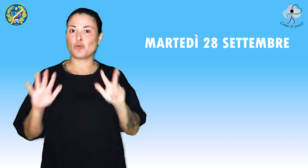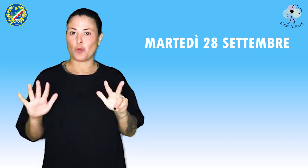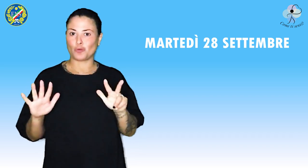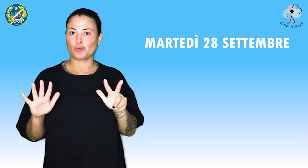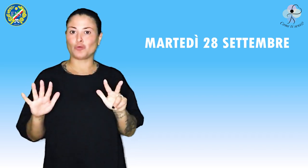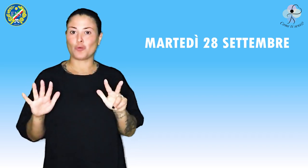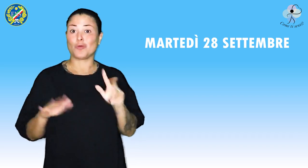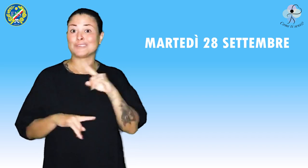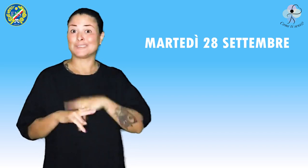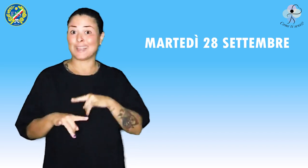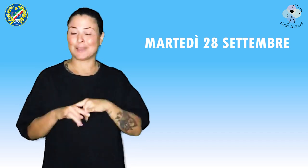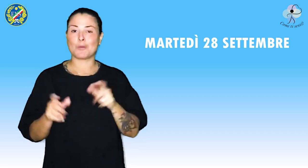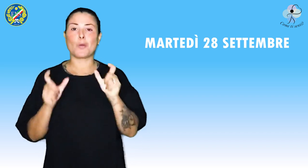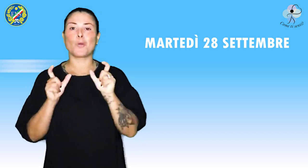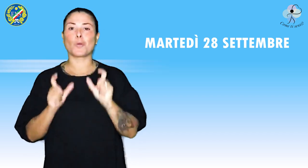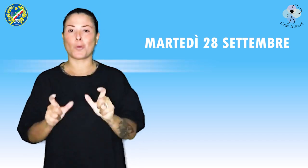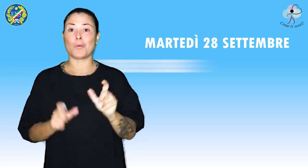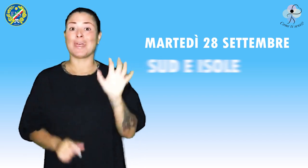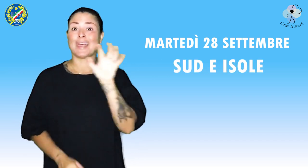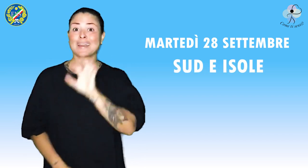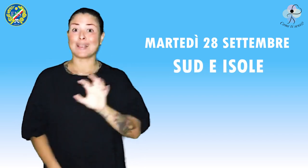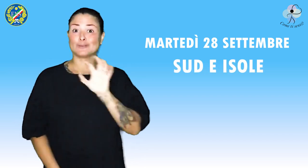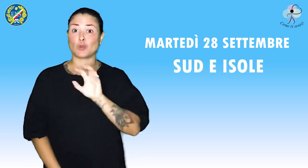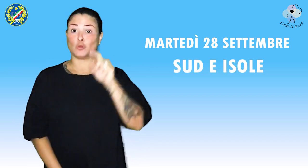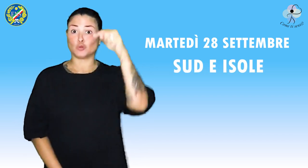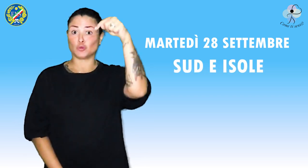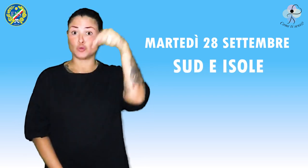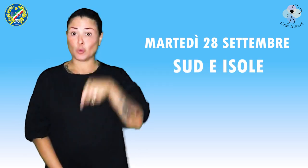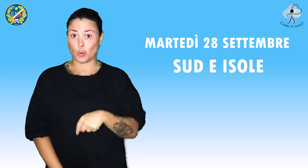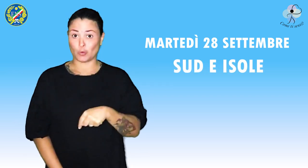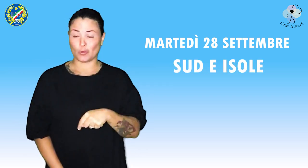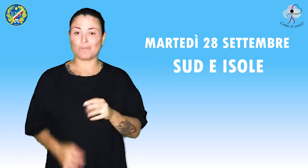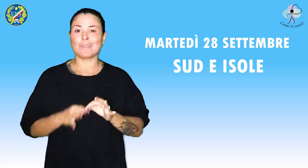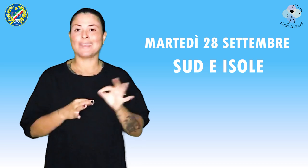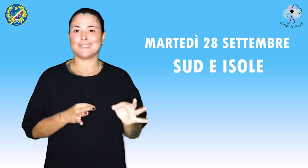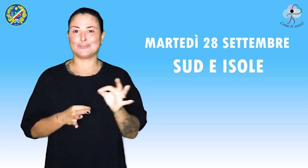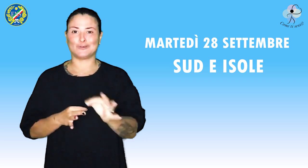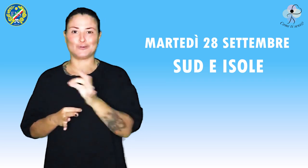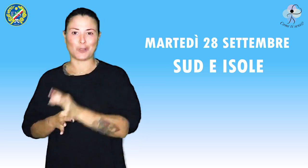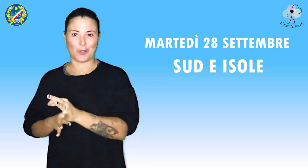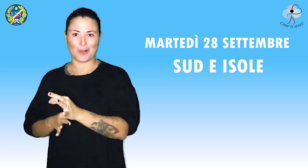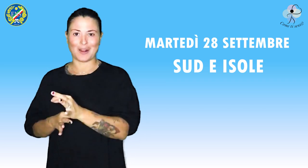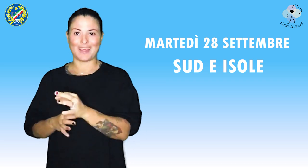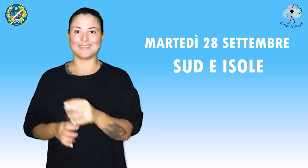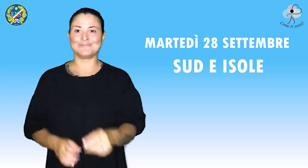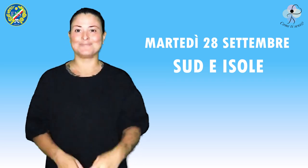Martedì 21 settembre per il centro.